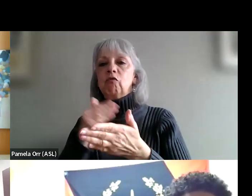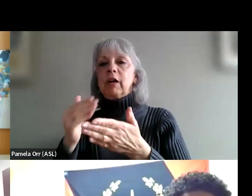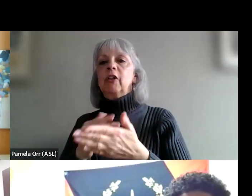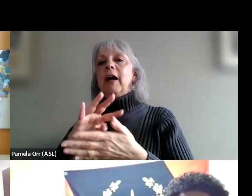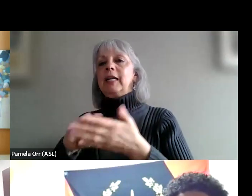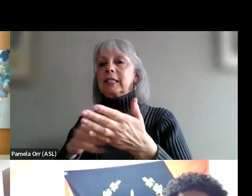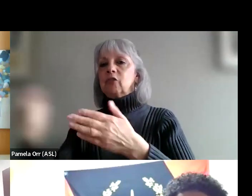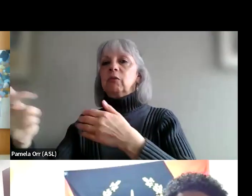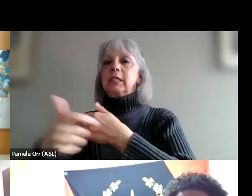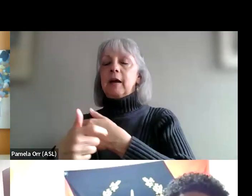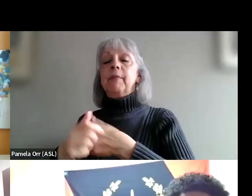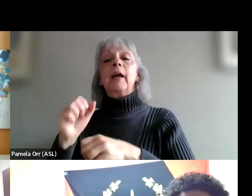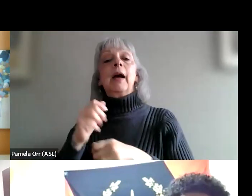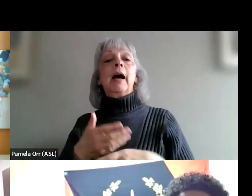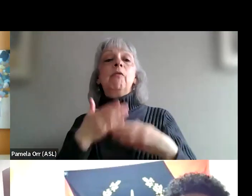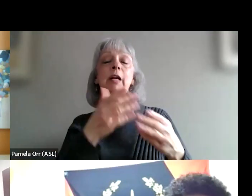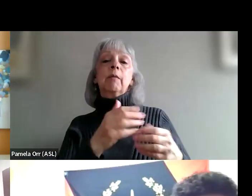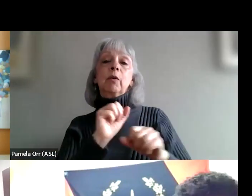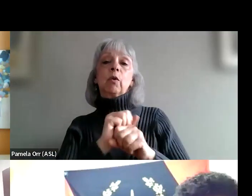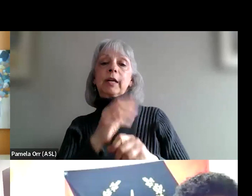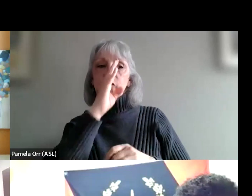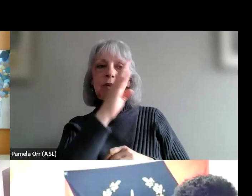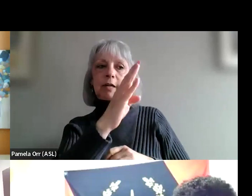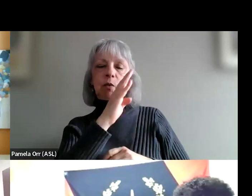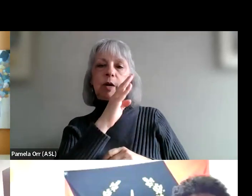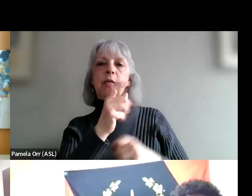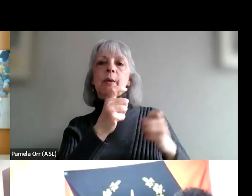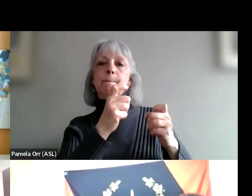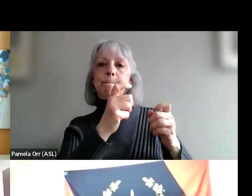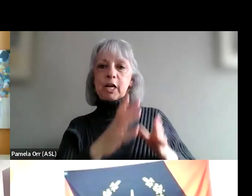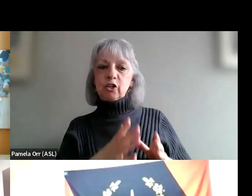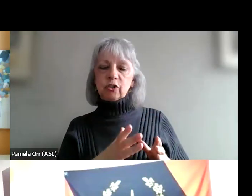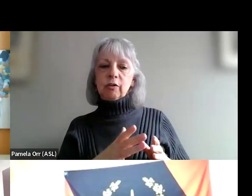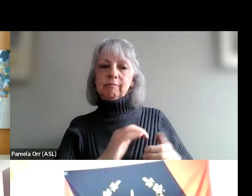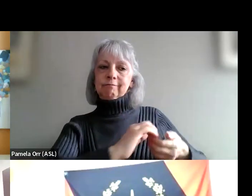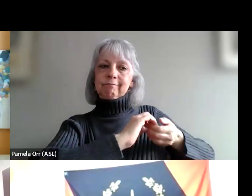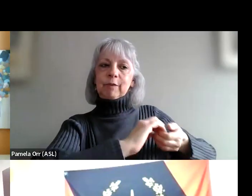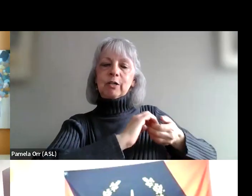Recomendaría trabajar directamente con la administración para colaborar en eventos existentes,